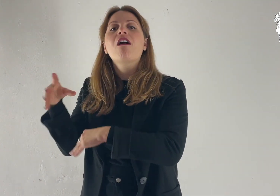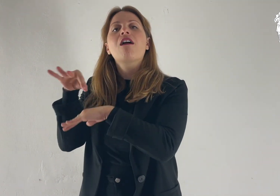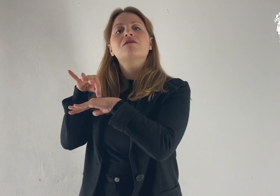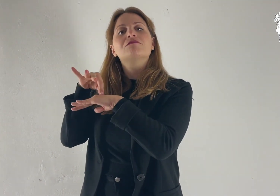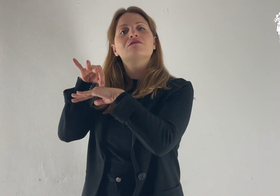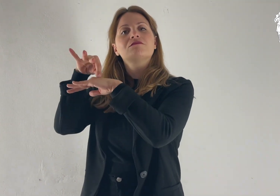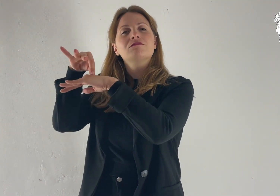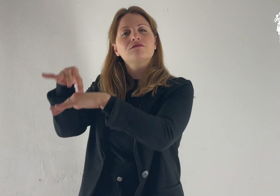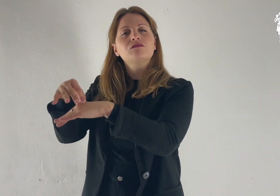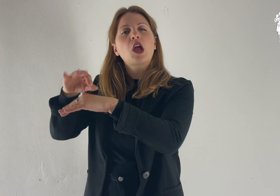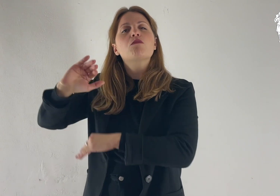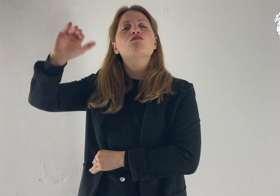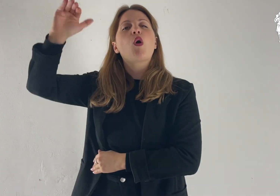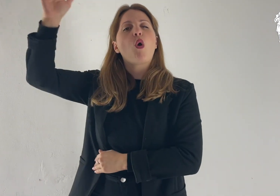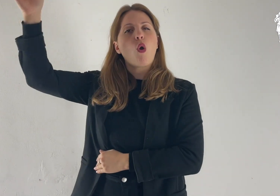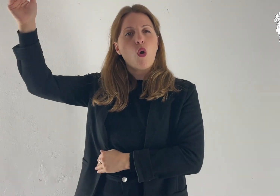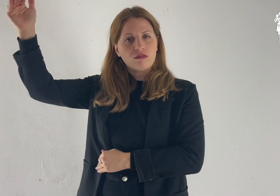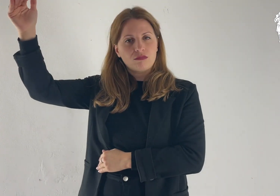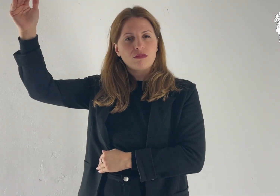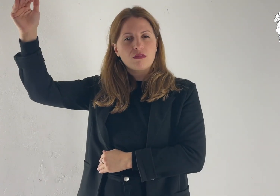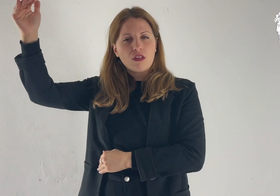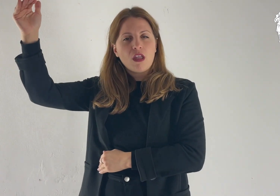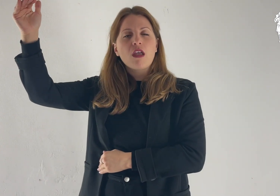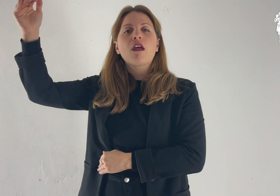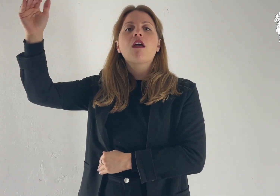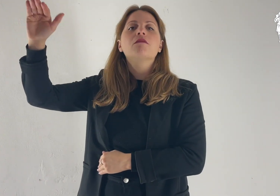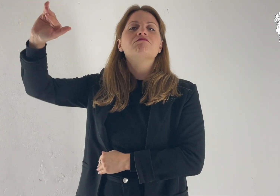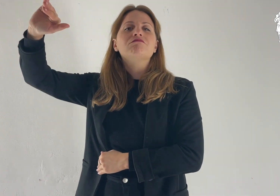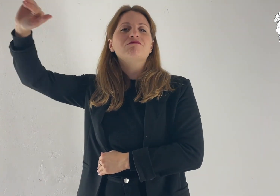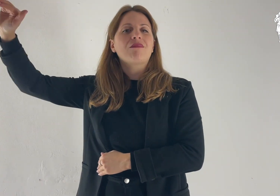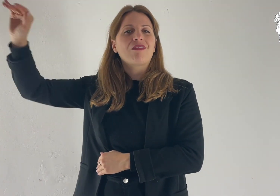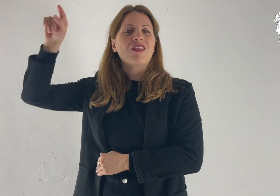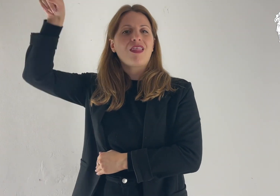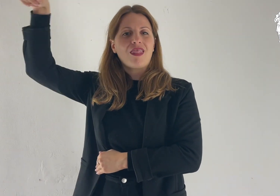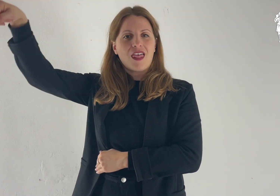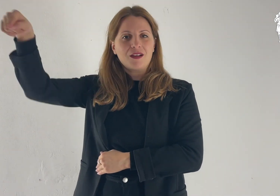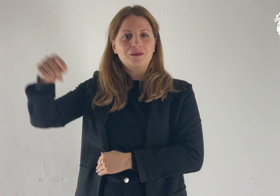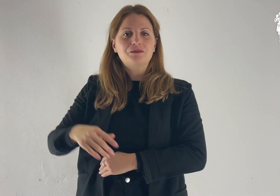e li condusse in disparte, su un alto monte.